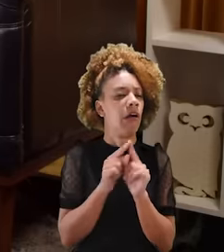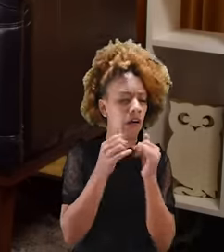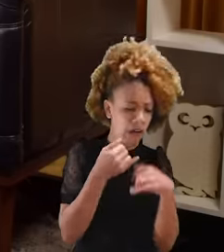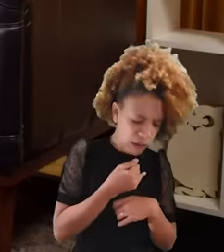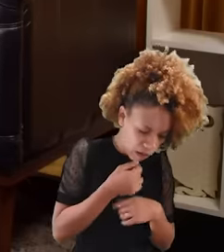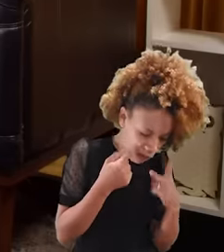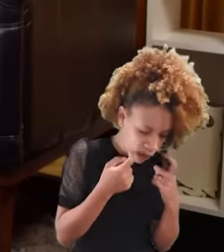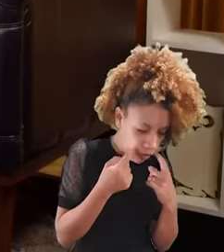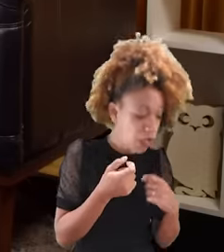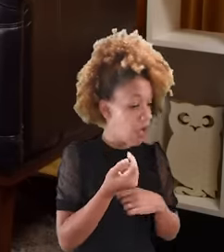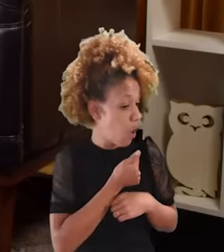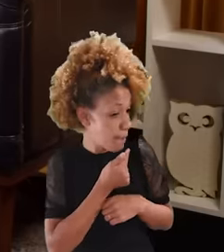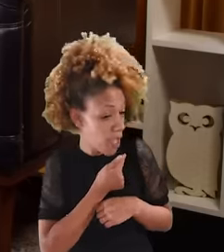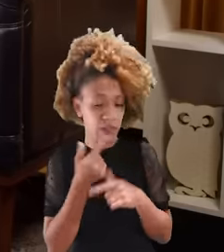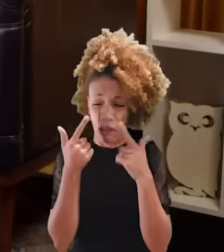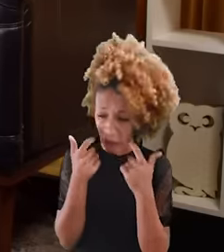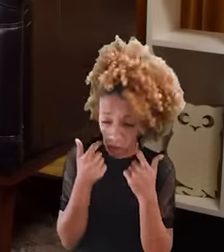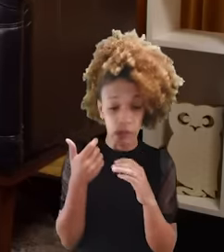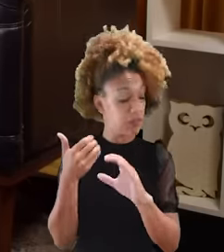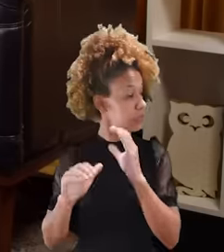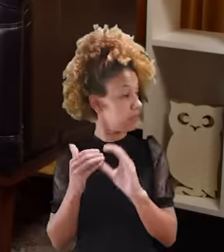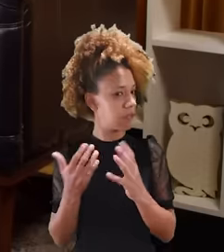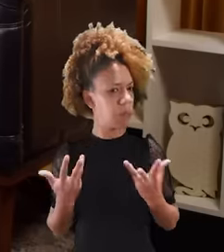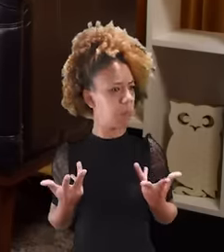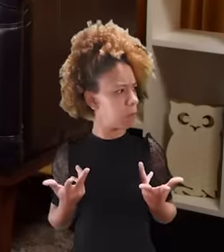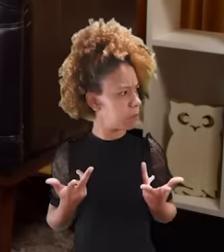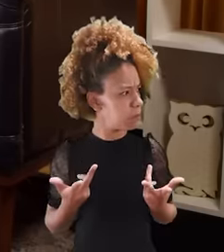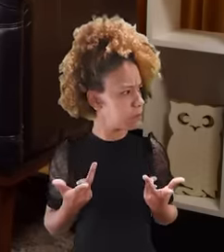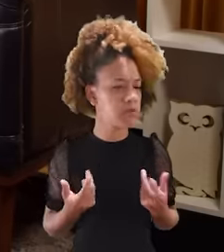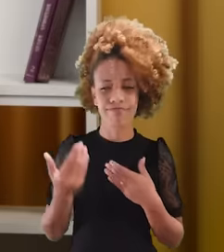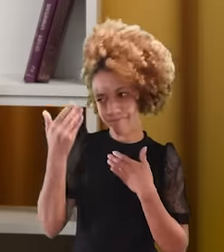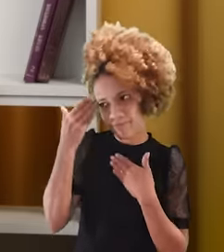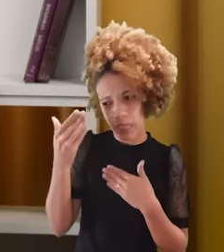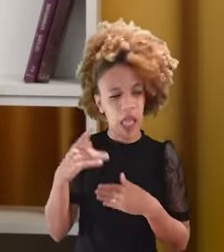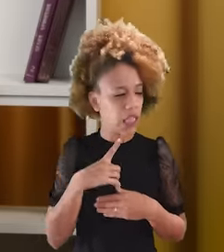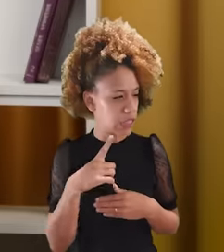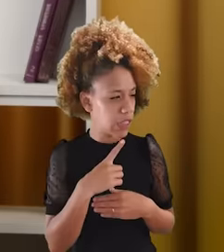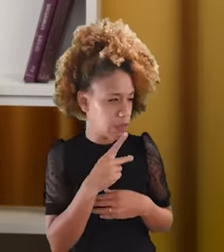faz comédia você canta e você faz tudo com muita excelência Obrigada tem um lado teu que fica te